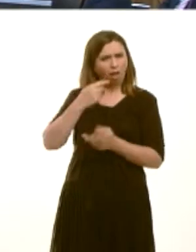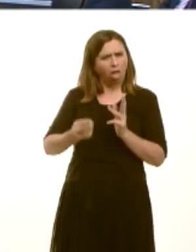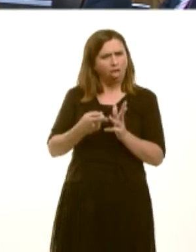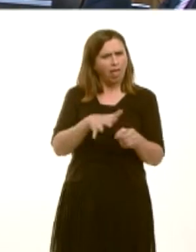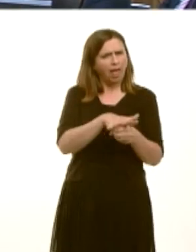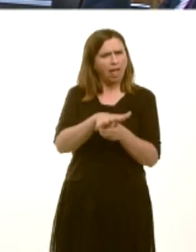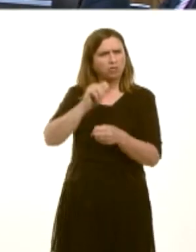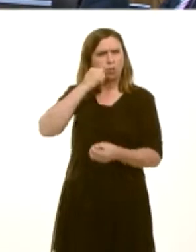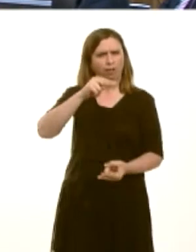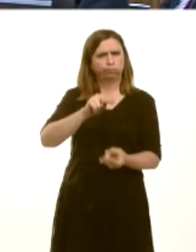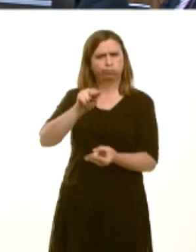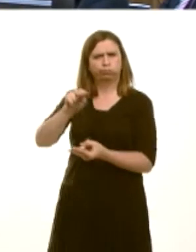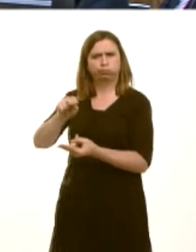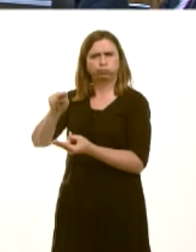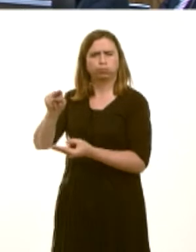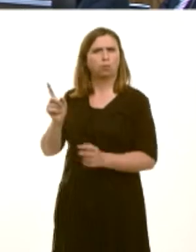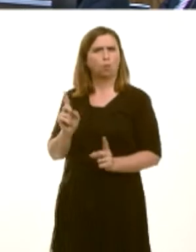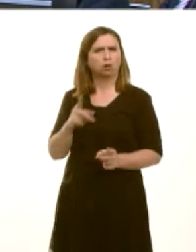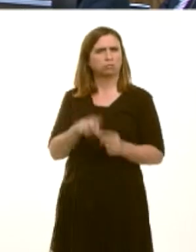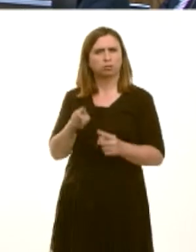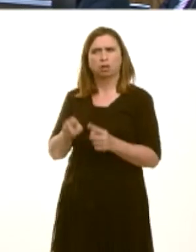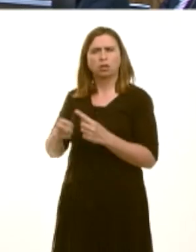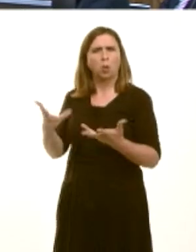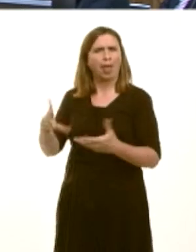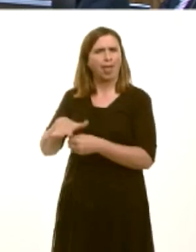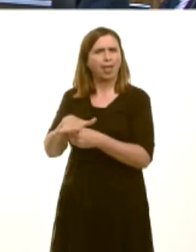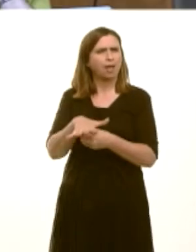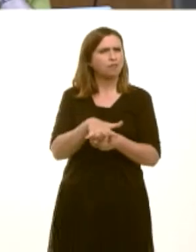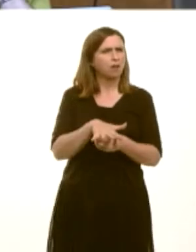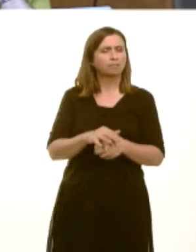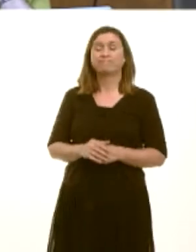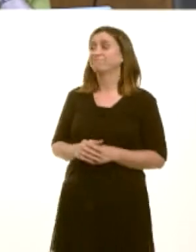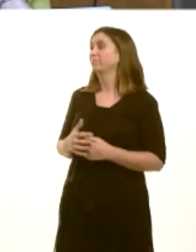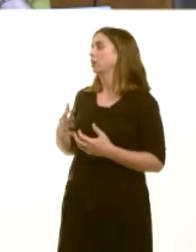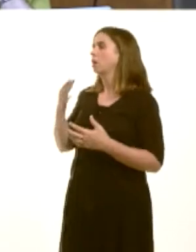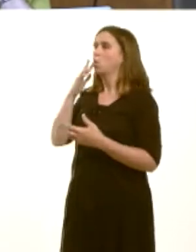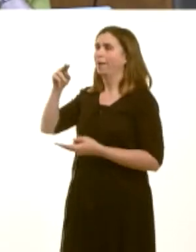Carwyn Jones: Mae wastad heriau ynglyn ag unrhyw doriadau. Bydd yna her fawr os gwelwn